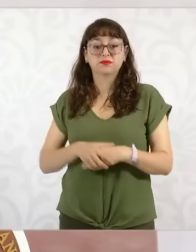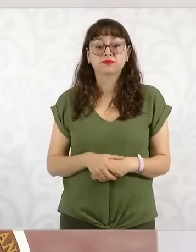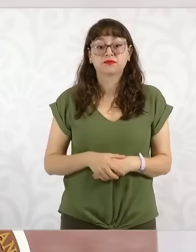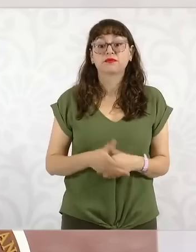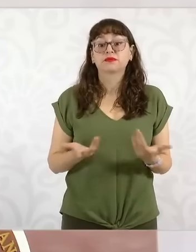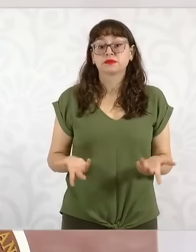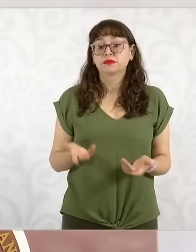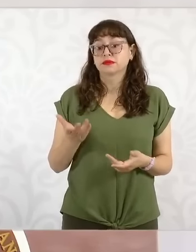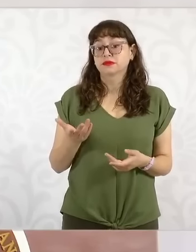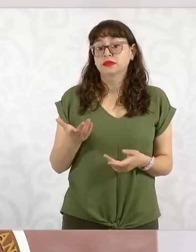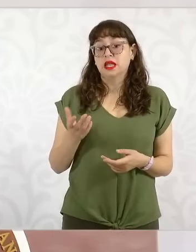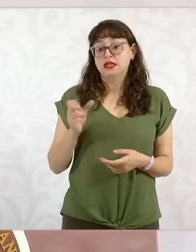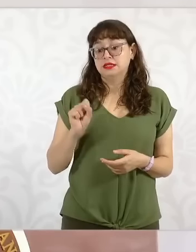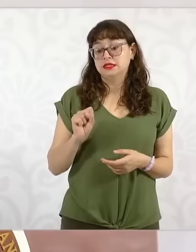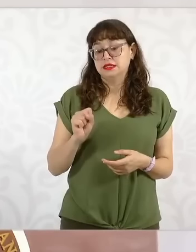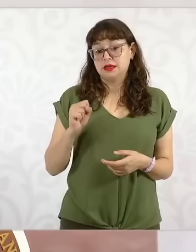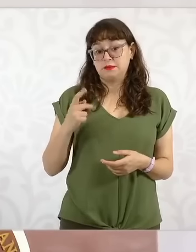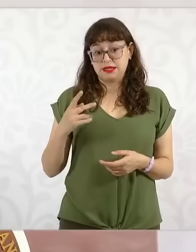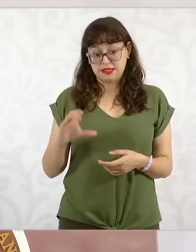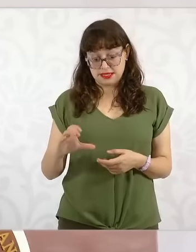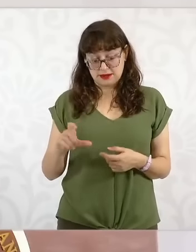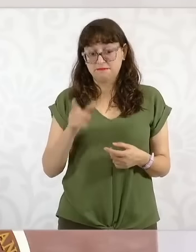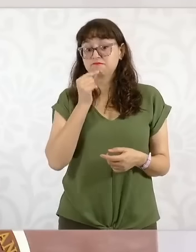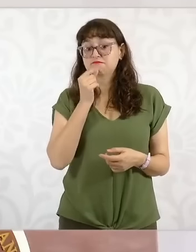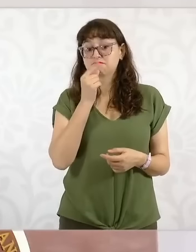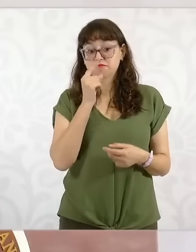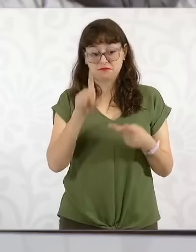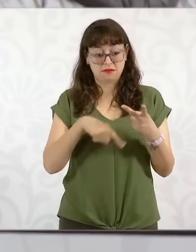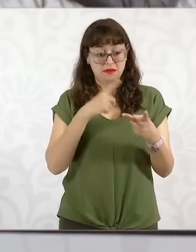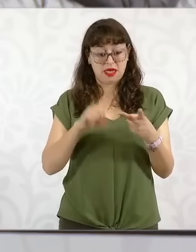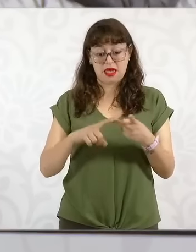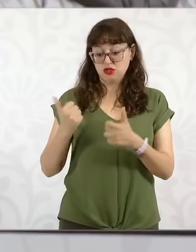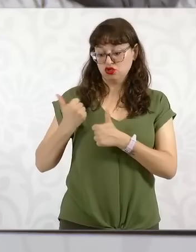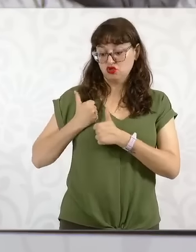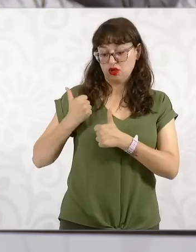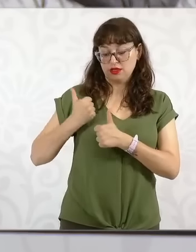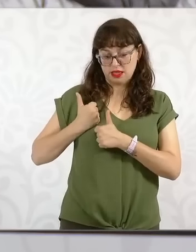Seguridad y Protección Ciudadana y de Fuerzas Especiales del Ejército Mexicano realizaron